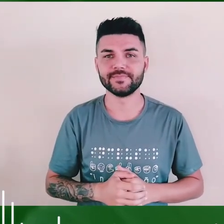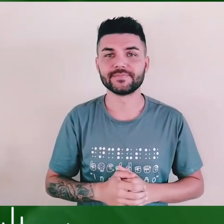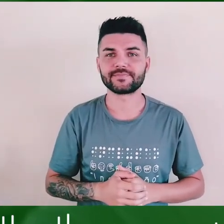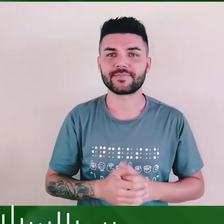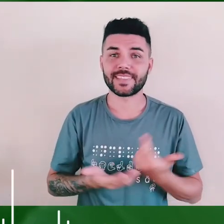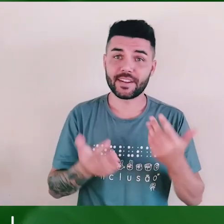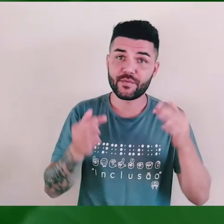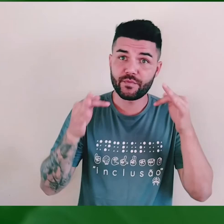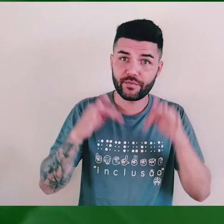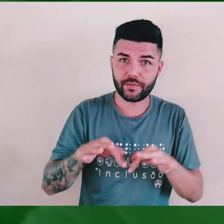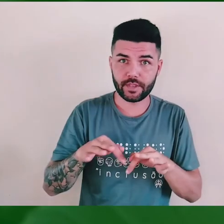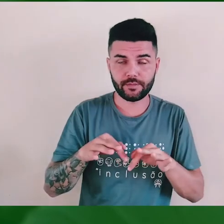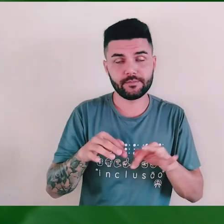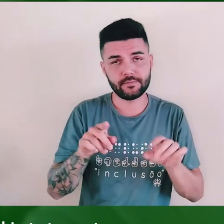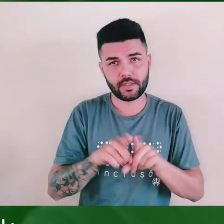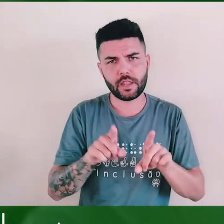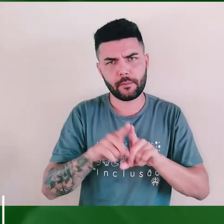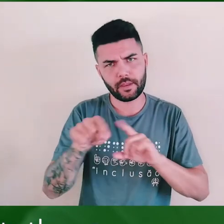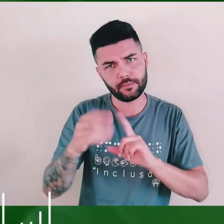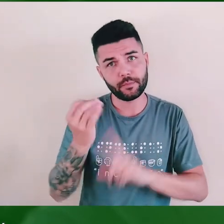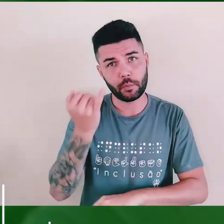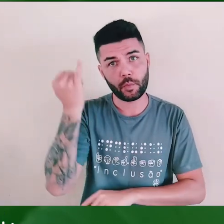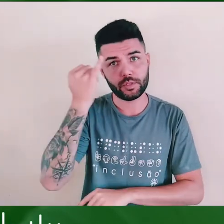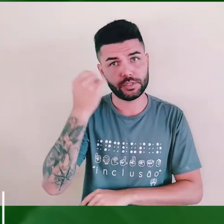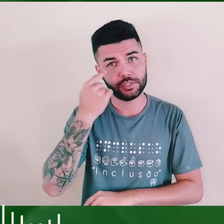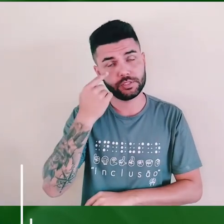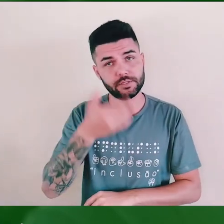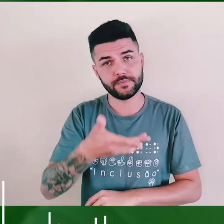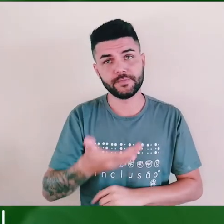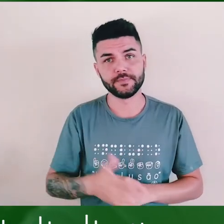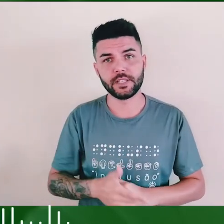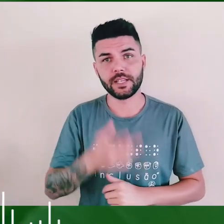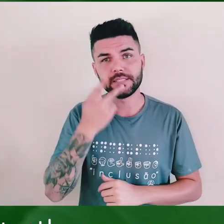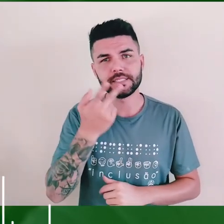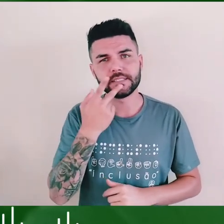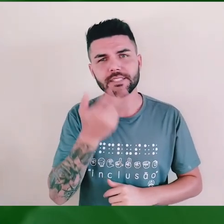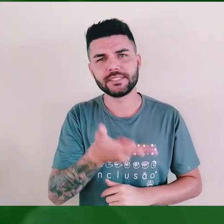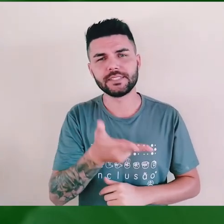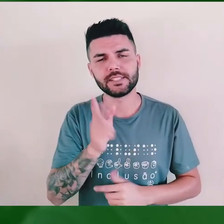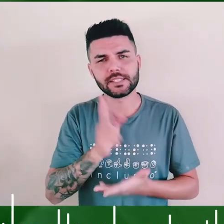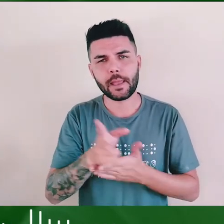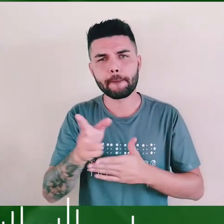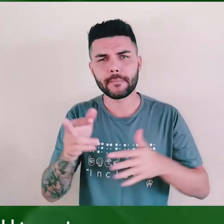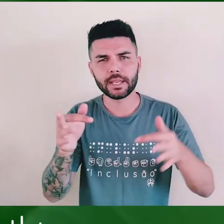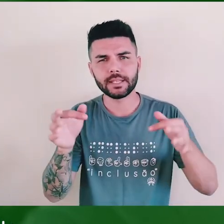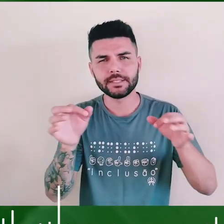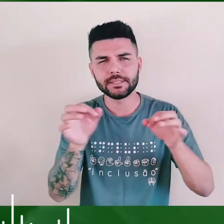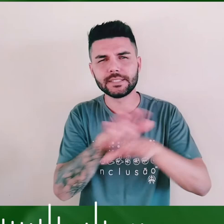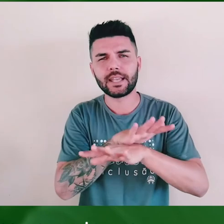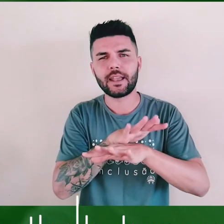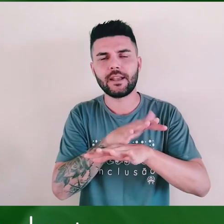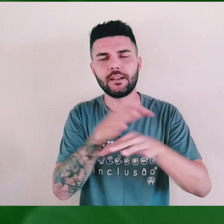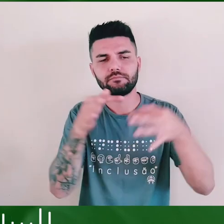não menos importante, a Sophia pergunta uma dica para alguém que queira seguir carreira